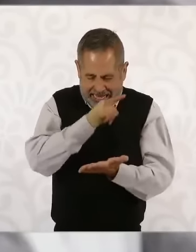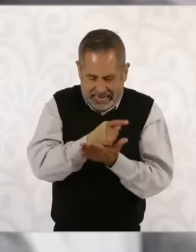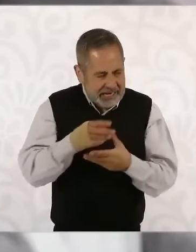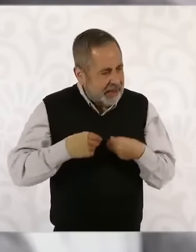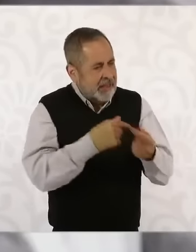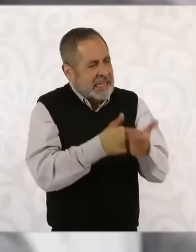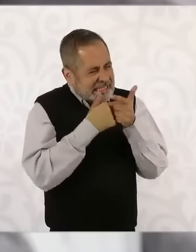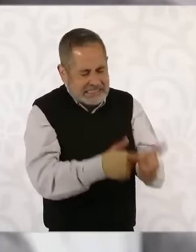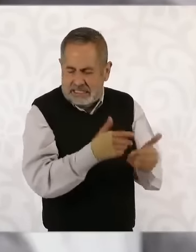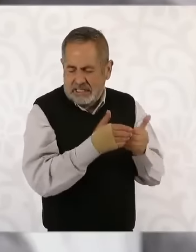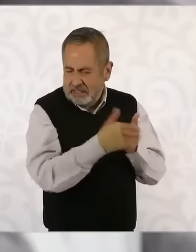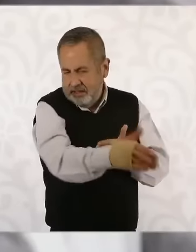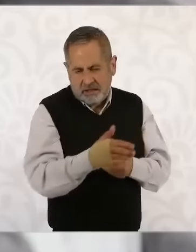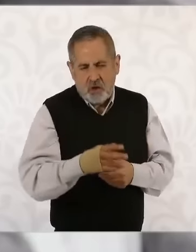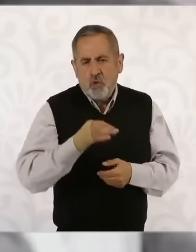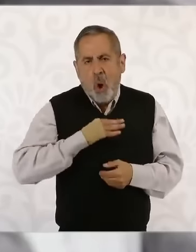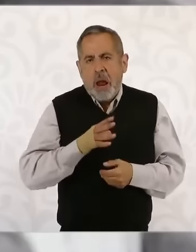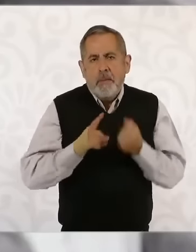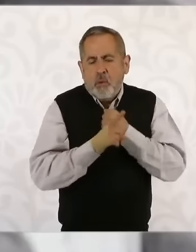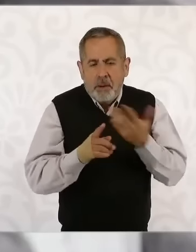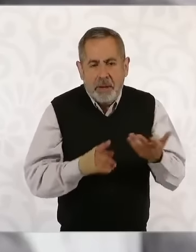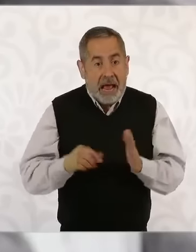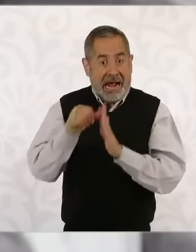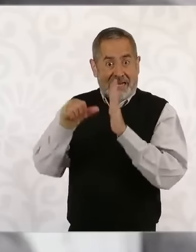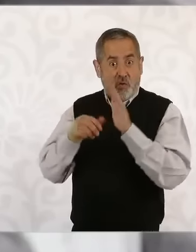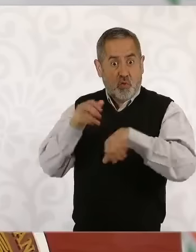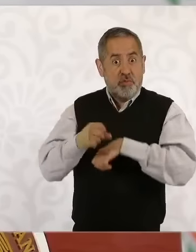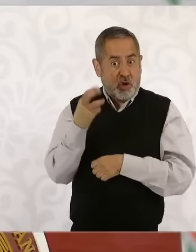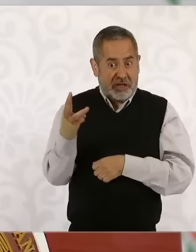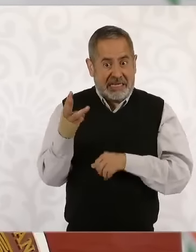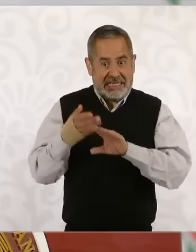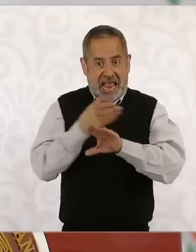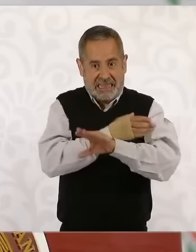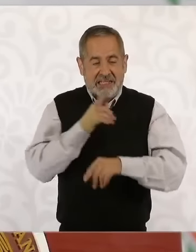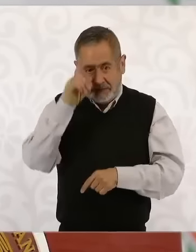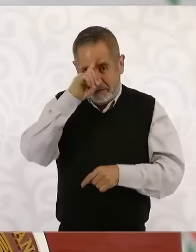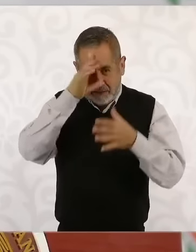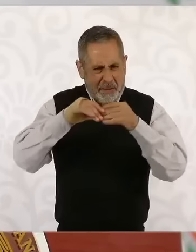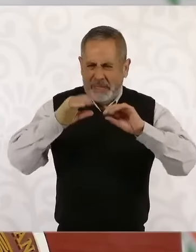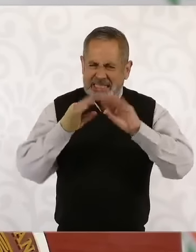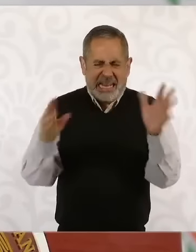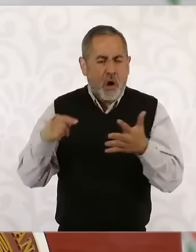se aprobó, que lo habíamos explicado aquí como sugerencia previamente, es muy claro. En materia